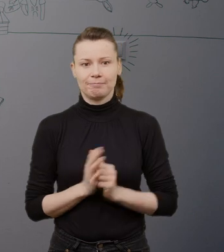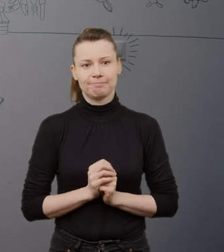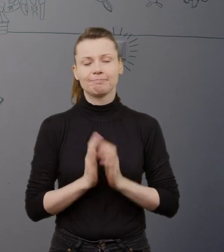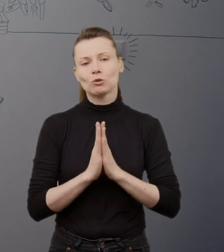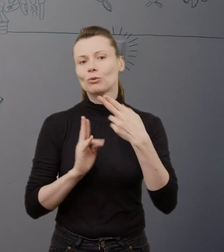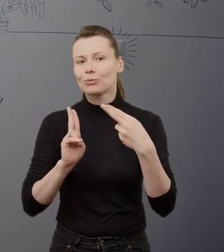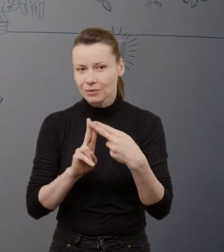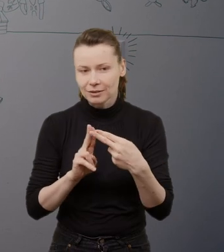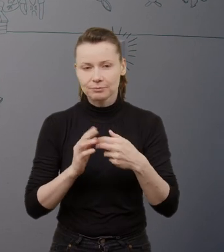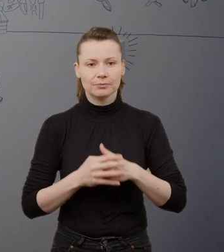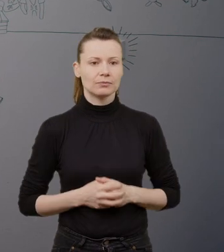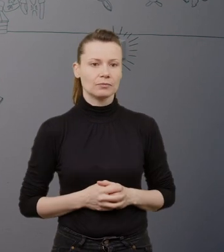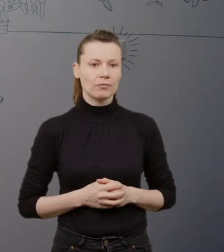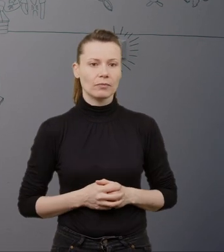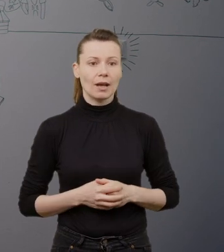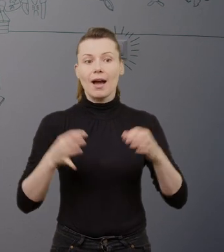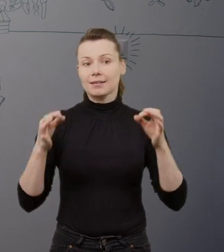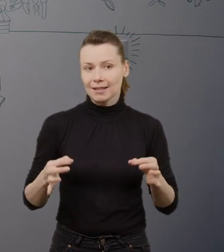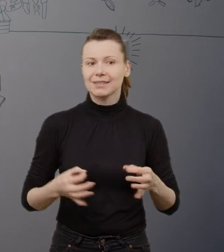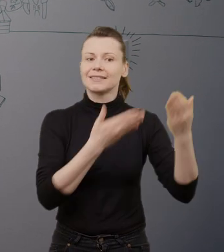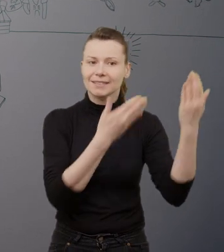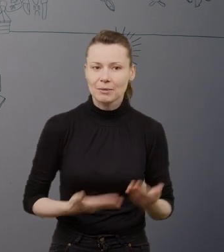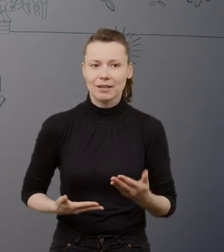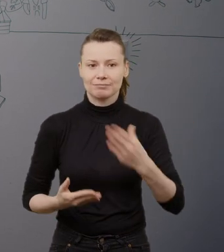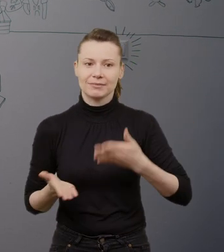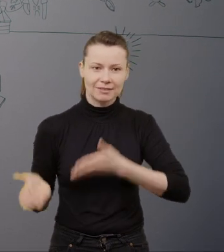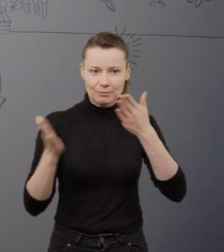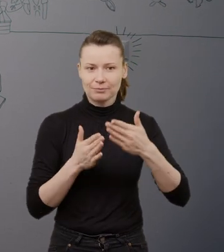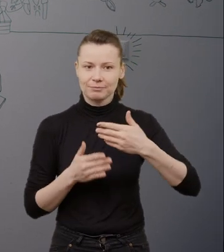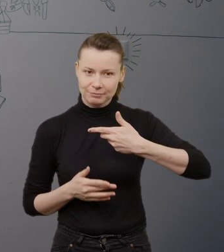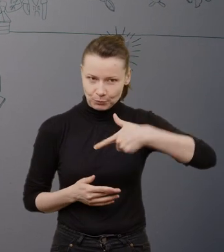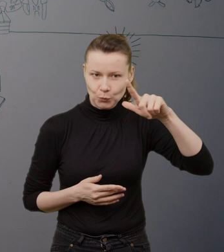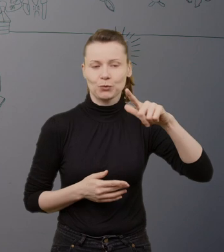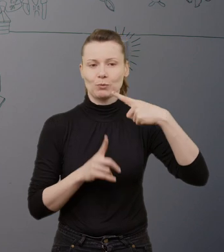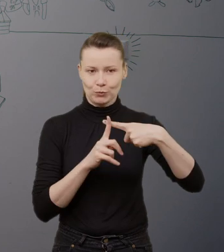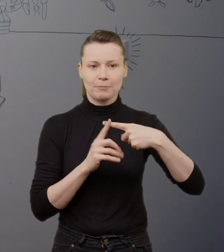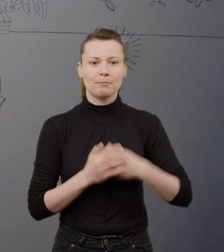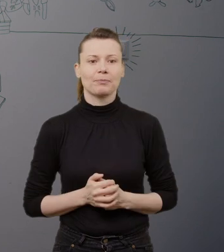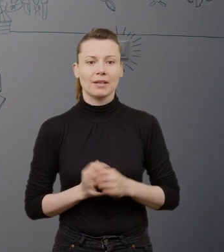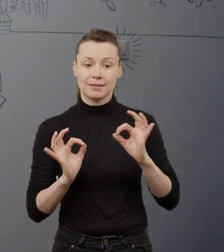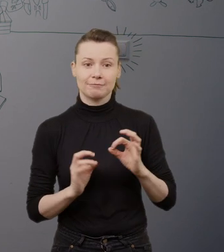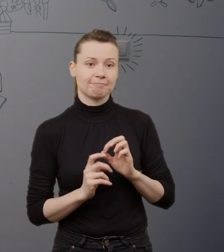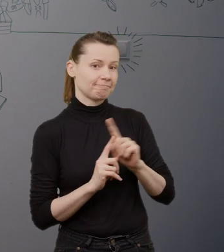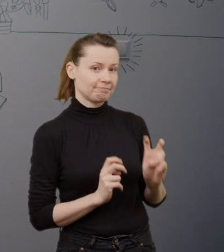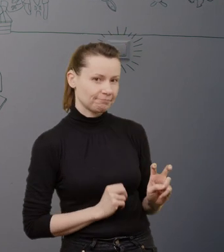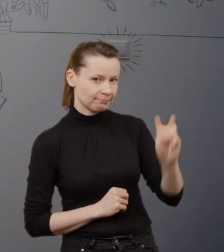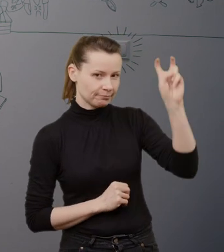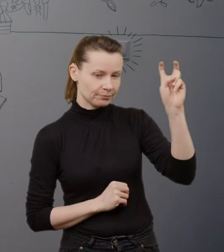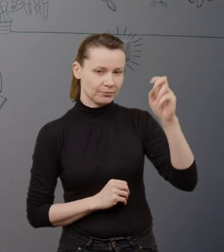Lektor AD: Rafał stoi przed salą widowiskową obok wejścia do windy. Na białych ścianach za nim, jest wielkoformatowy mural wykonany czarną farbą.